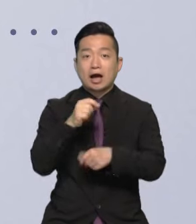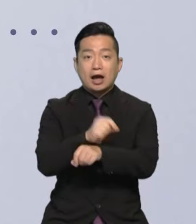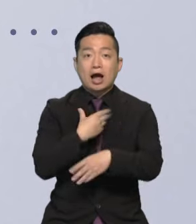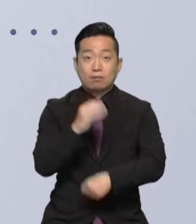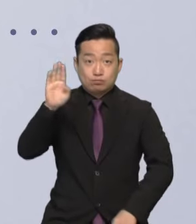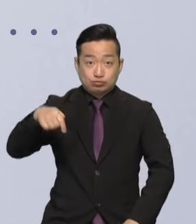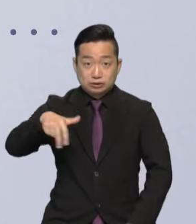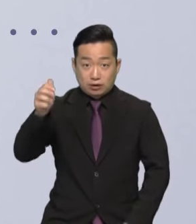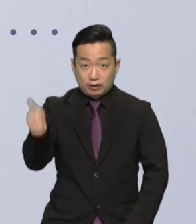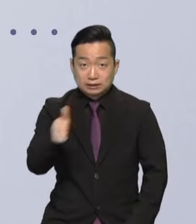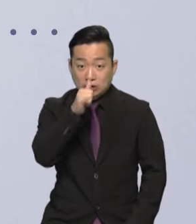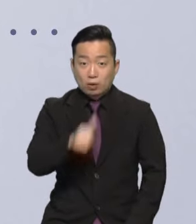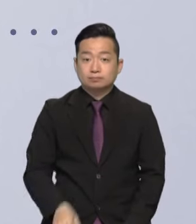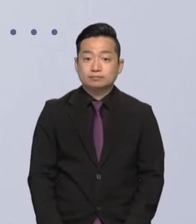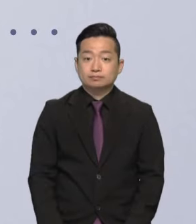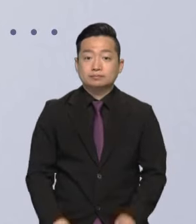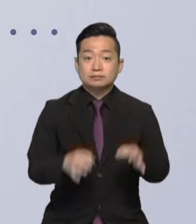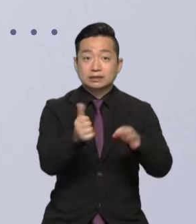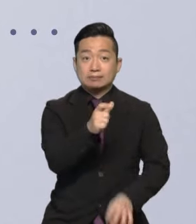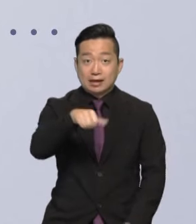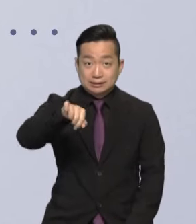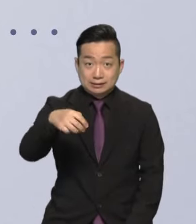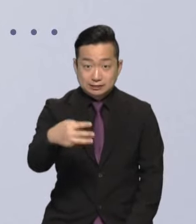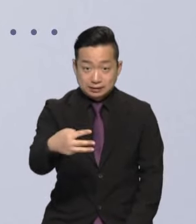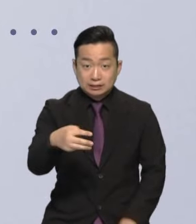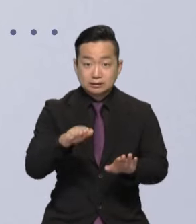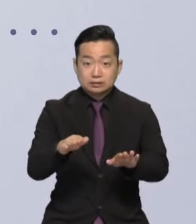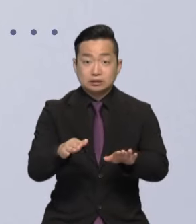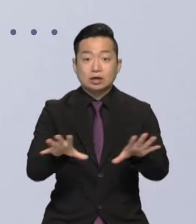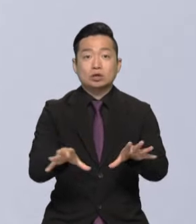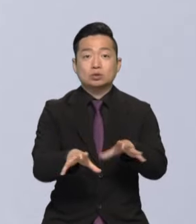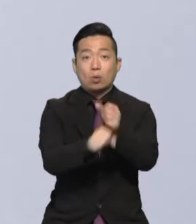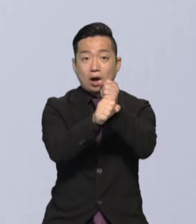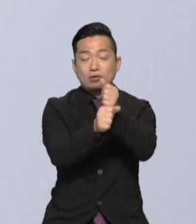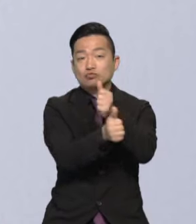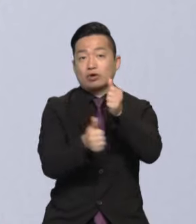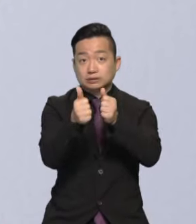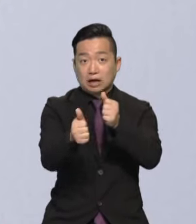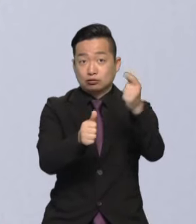가운데 김한길 국민통합위원장은 두 자리 모두에 이름이 오르고 있습니다.